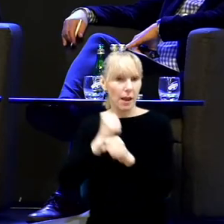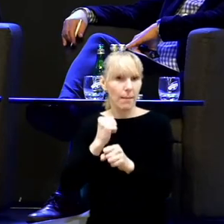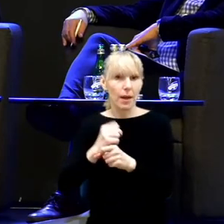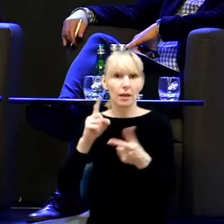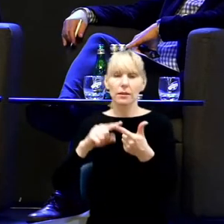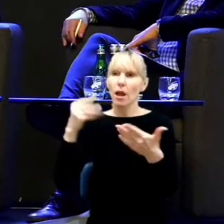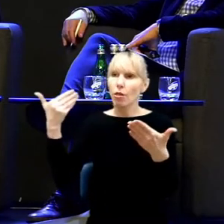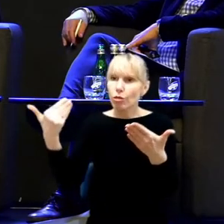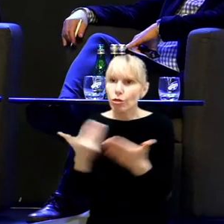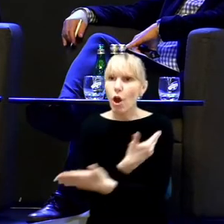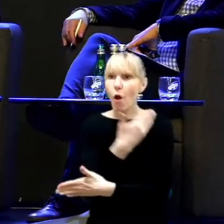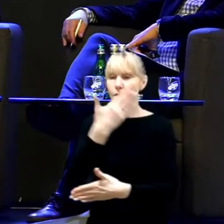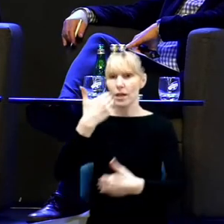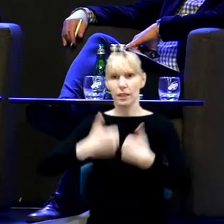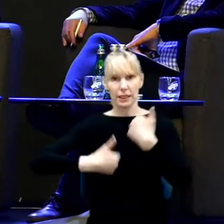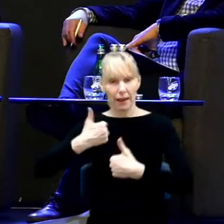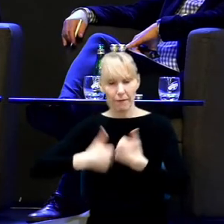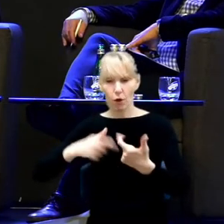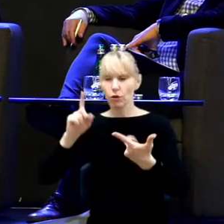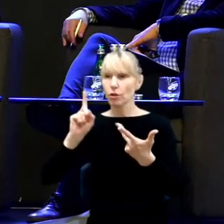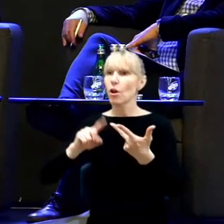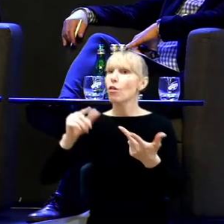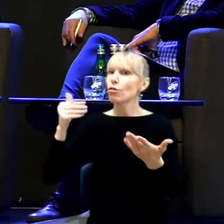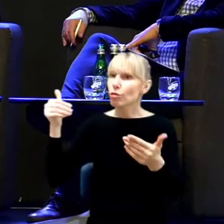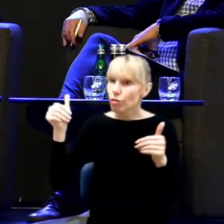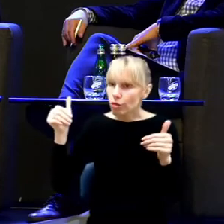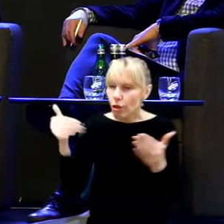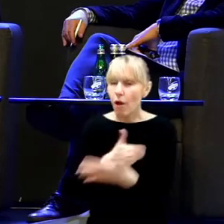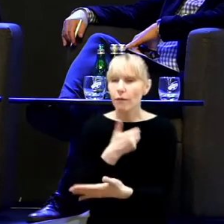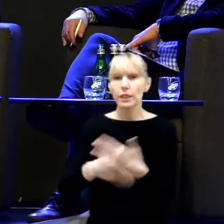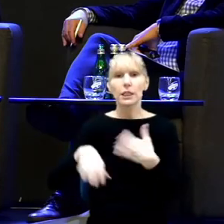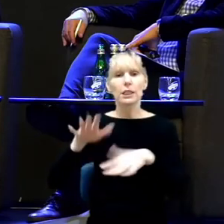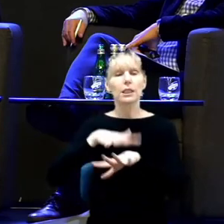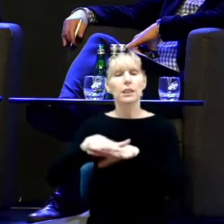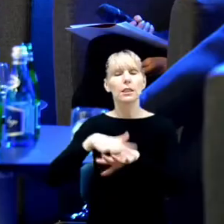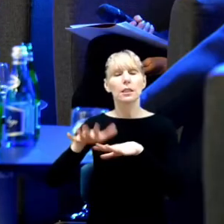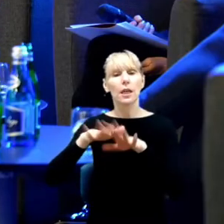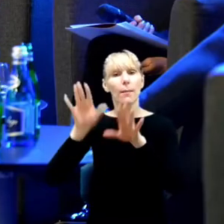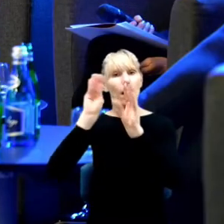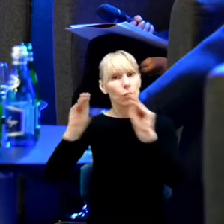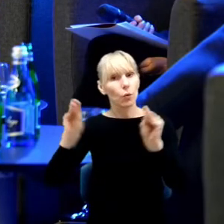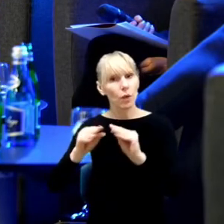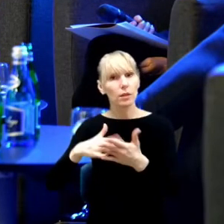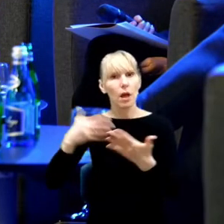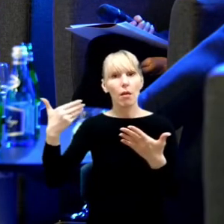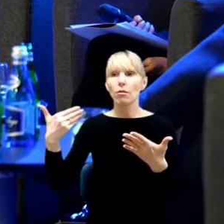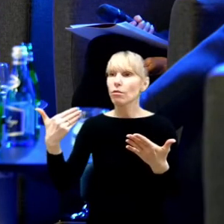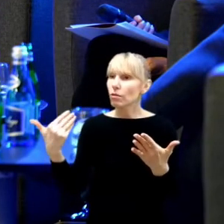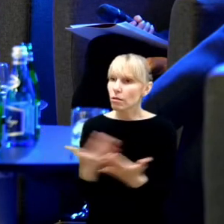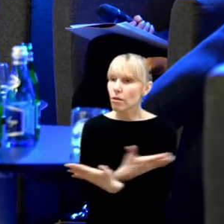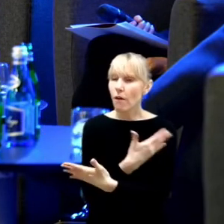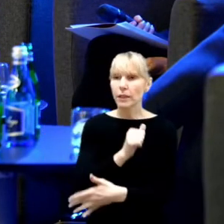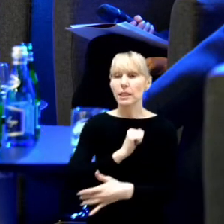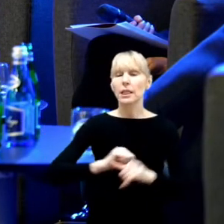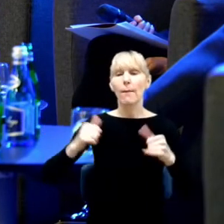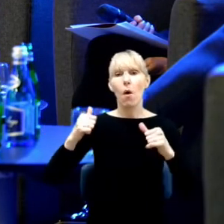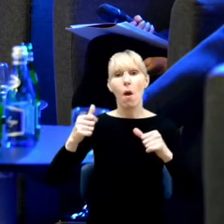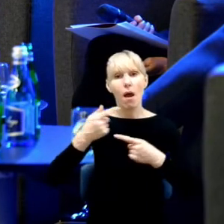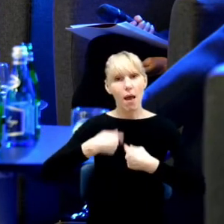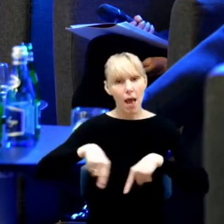tworząc nowe możliwości samorealizacji ludzi, być może wygrają. Ale elementem tej samorealizacji ludzi